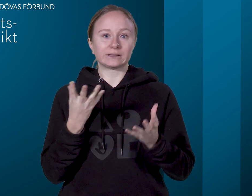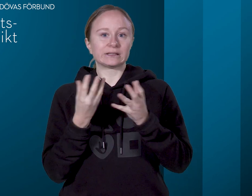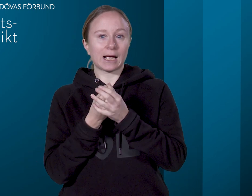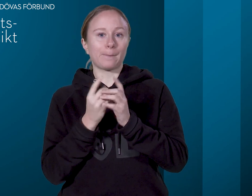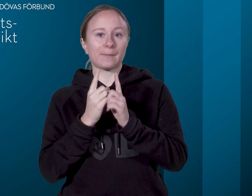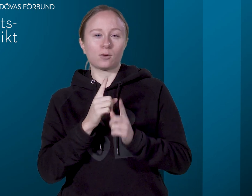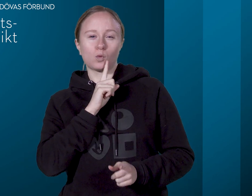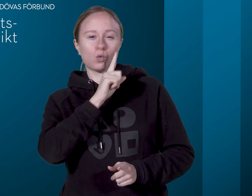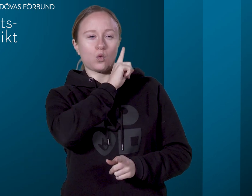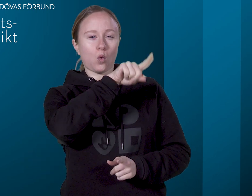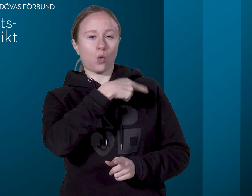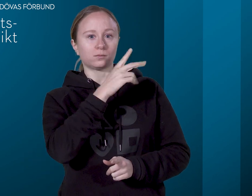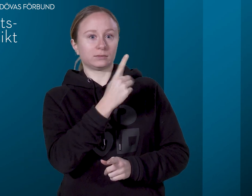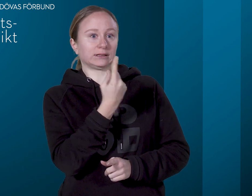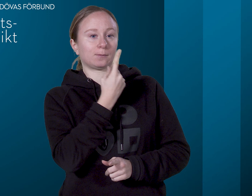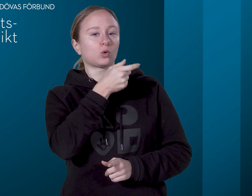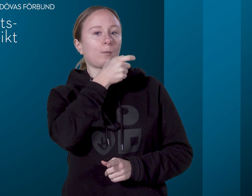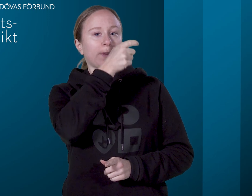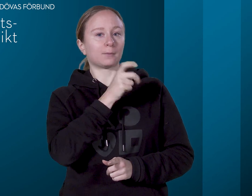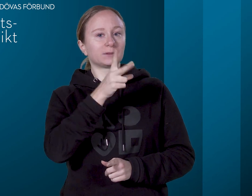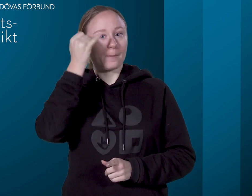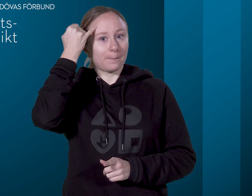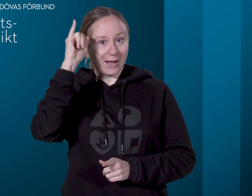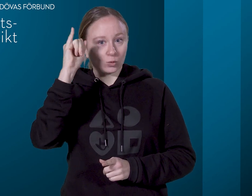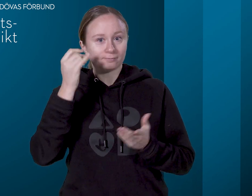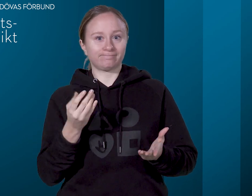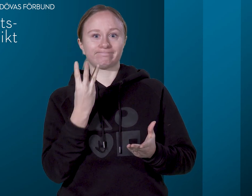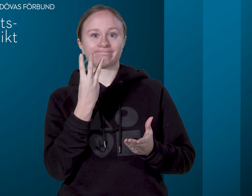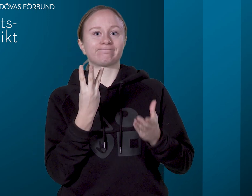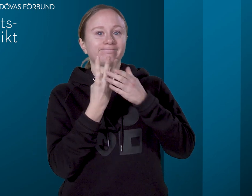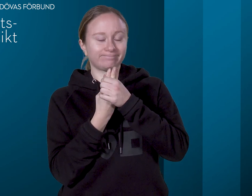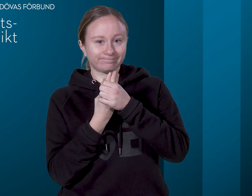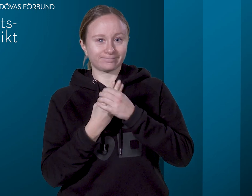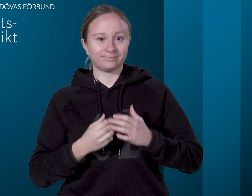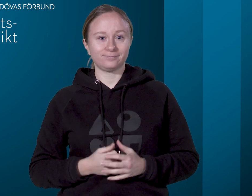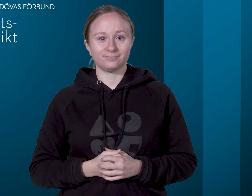tillsammans med förra årets solokommentator Miguel Peltomaa.